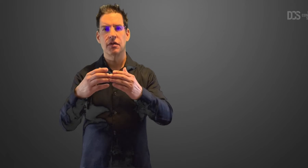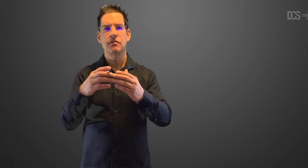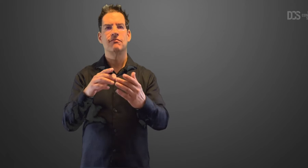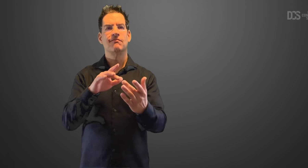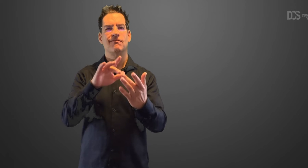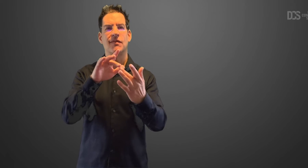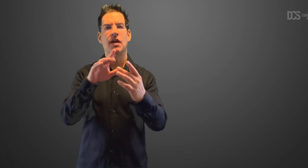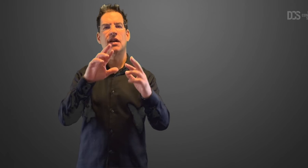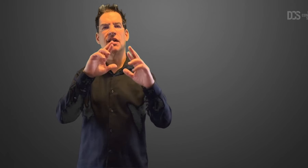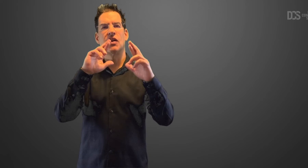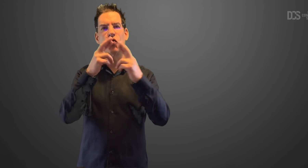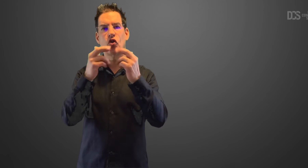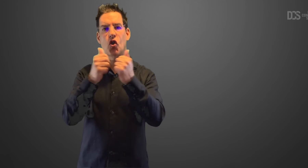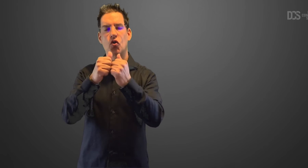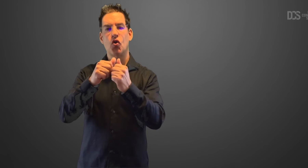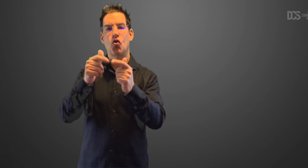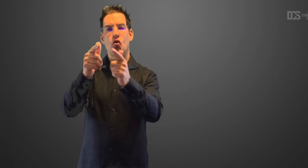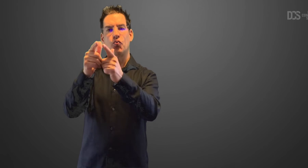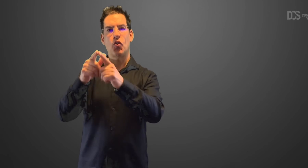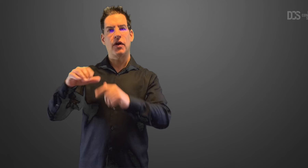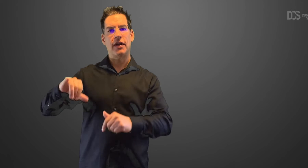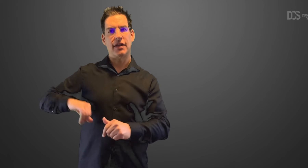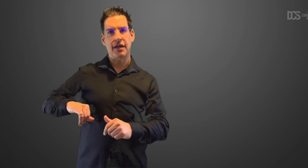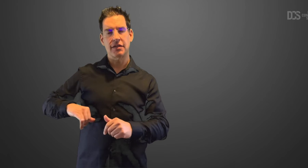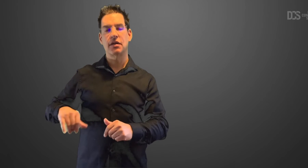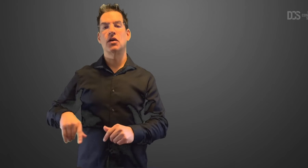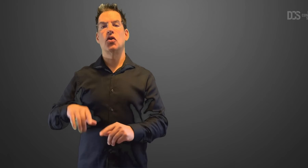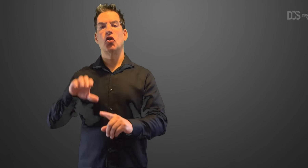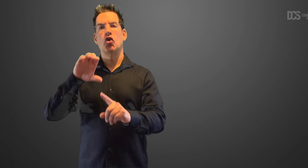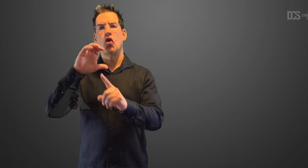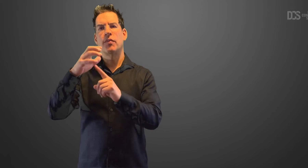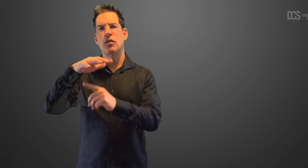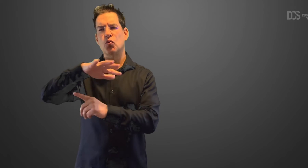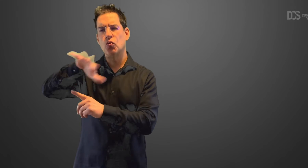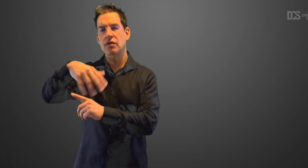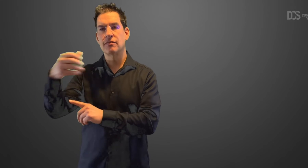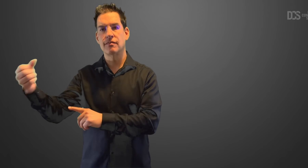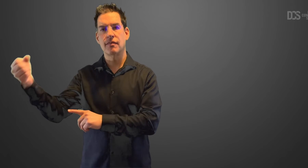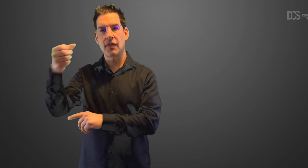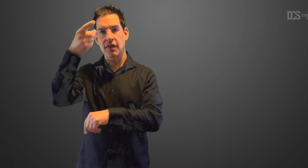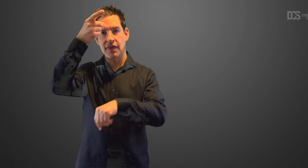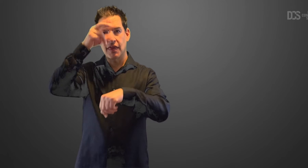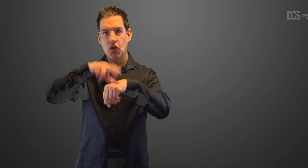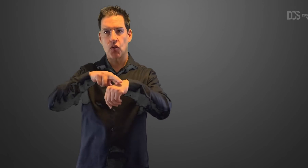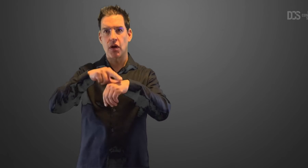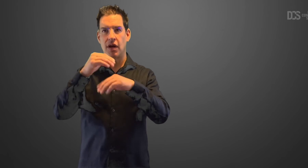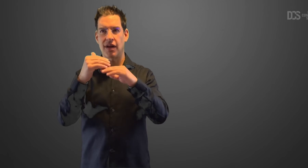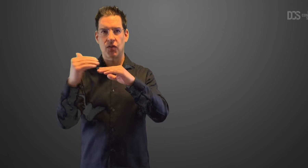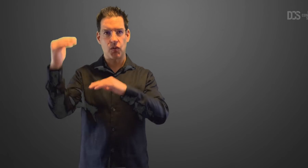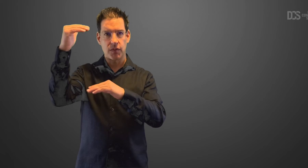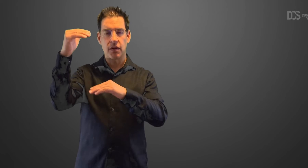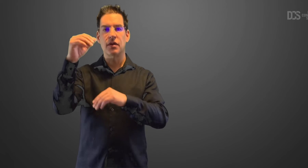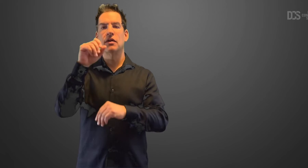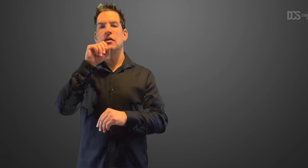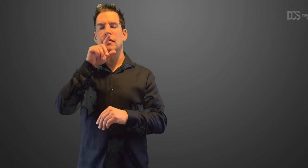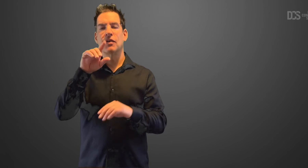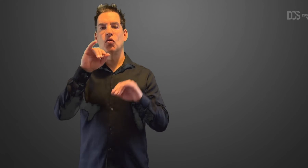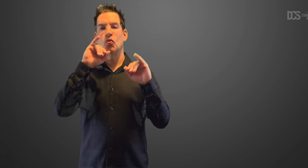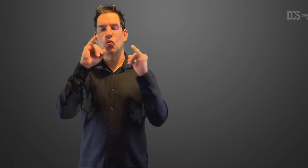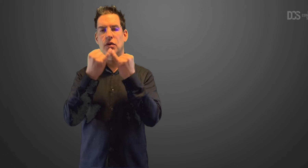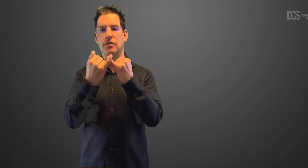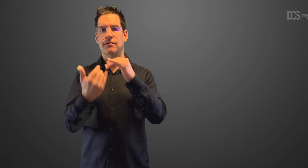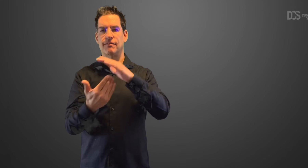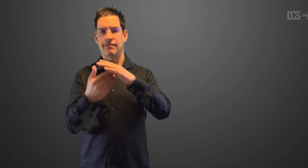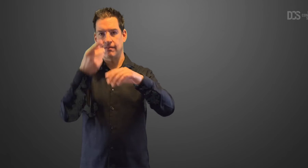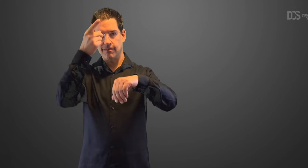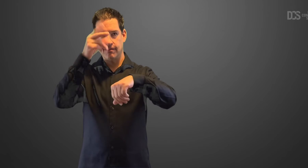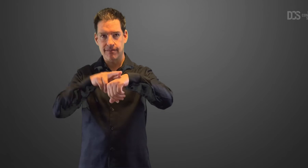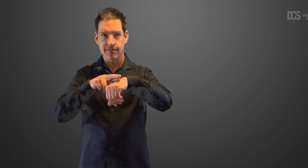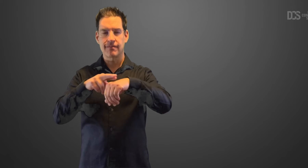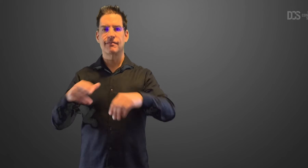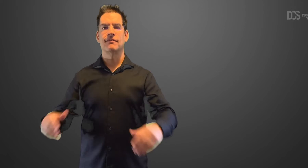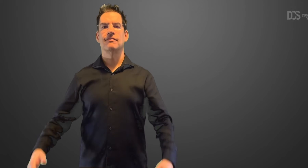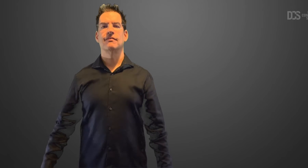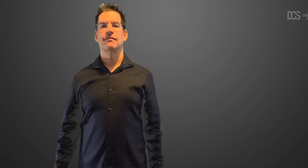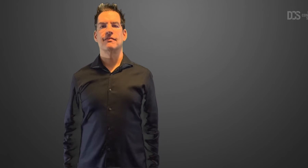en las reuniones de los grupos de interés, el comité de búsqueda del director ejecutivo y la Junta Directiva.